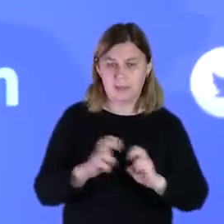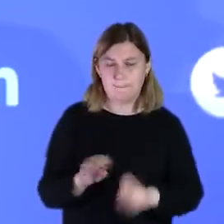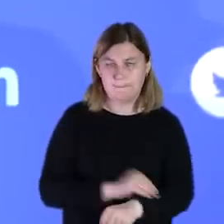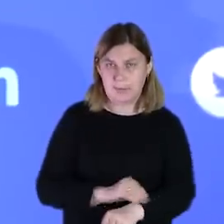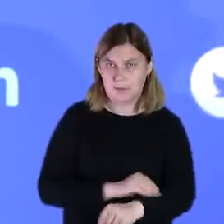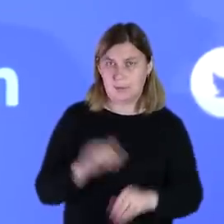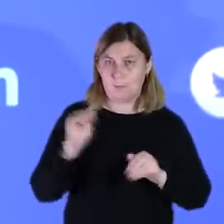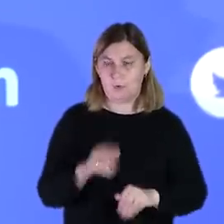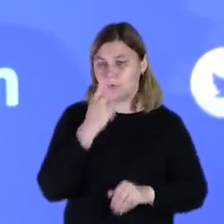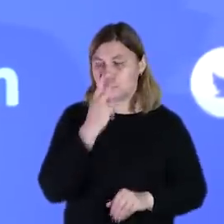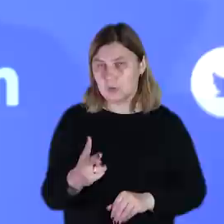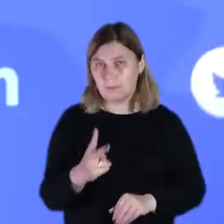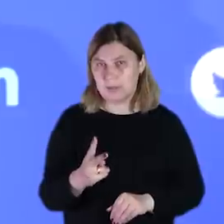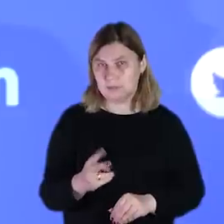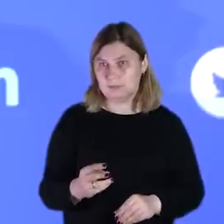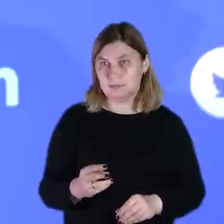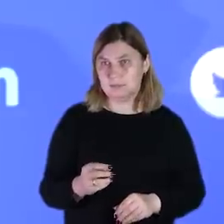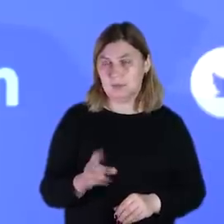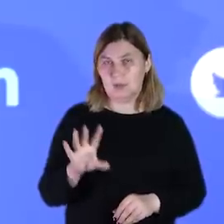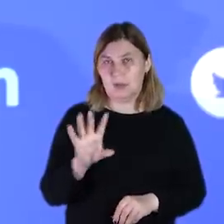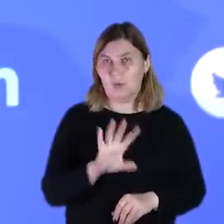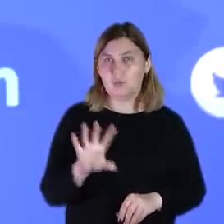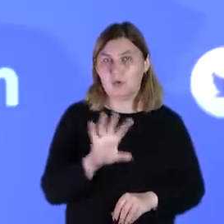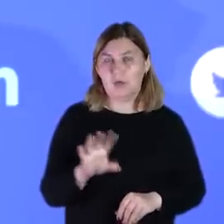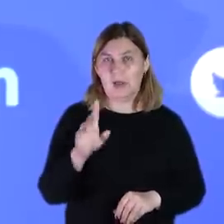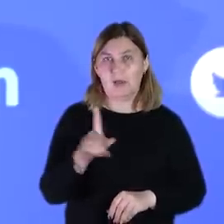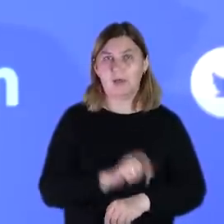można stwierdzić i podziwiać funkcjonariuszy